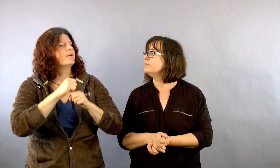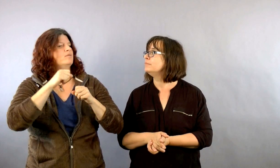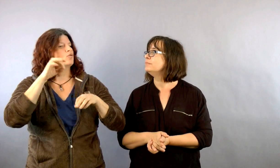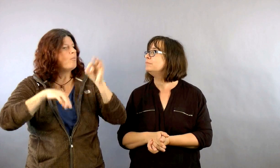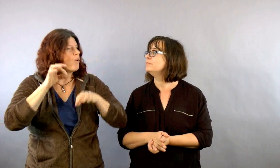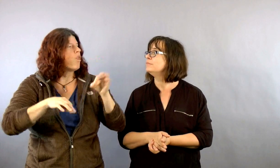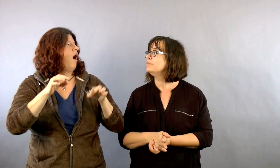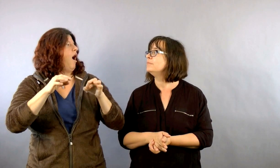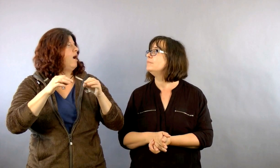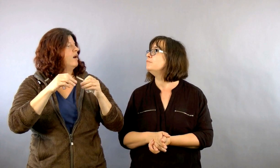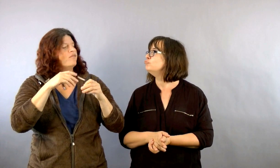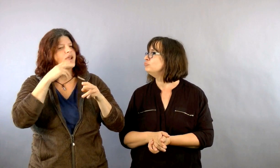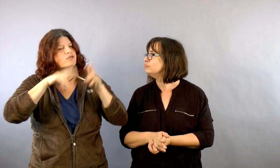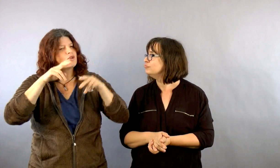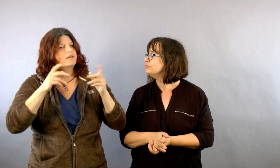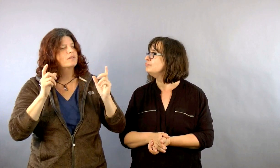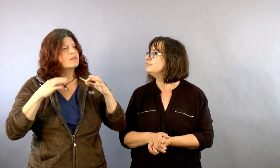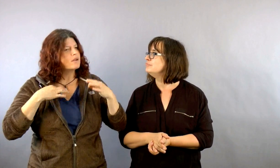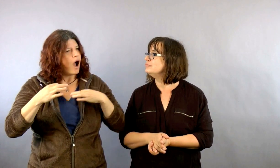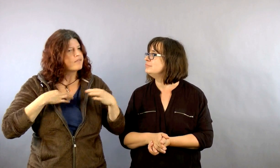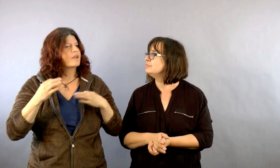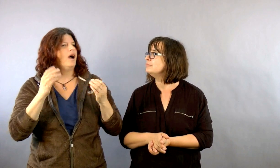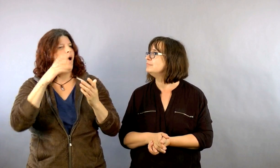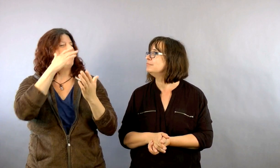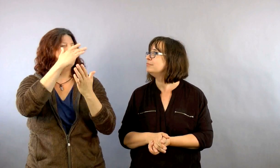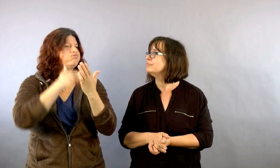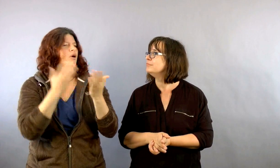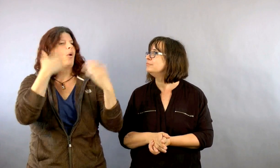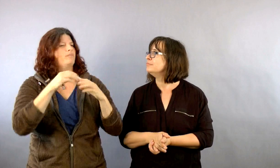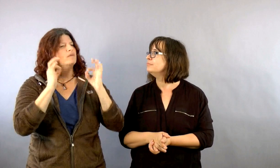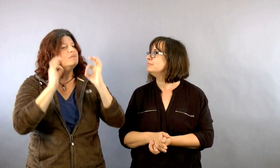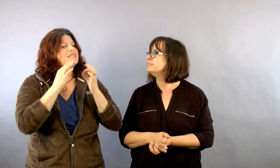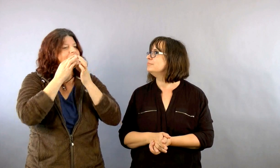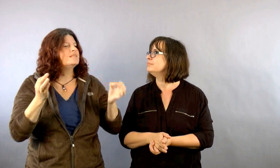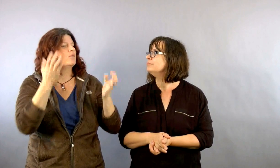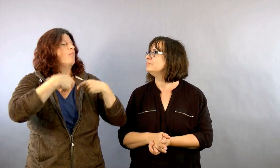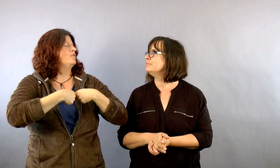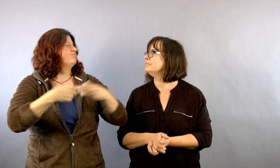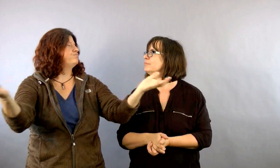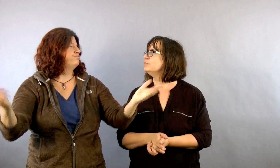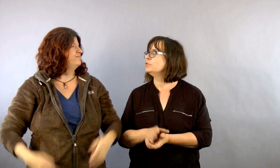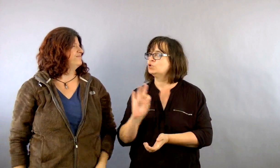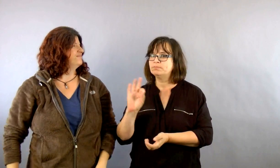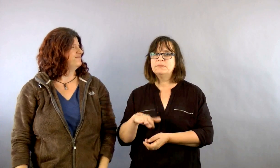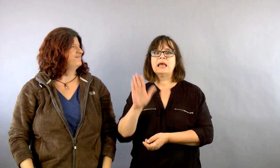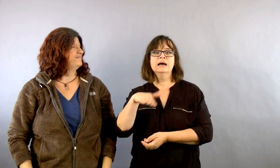Tombola und Theater. Das genaue Programm wird noch veröffentlicht.